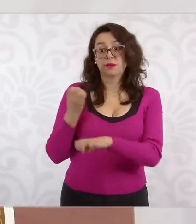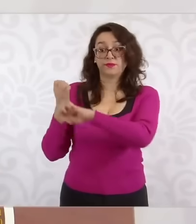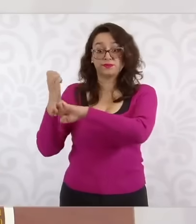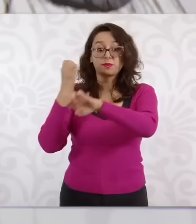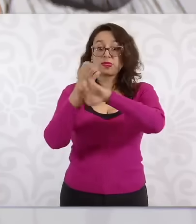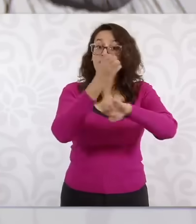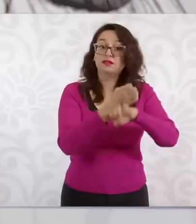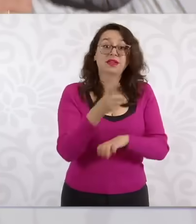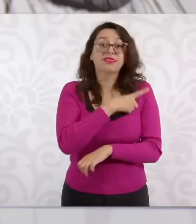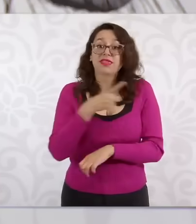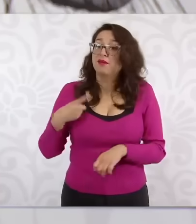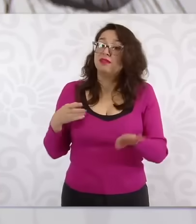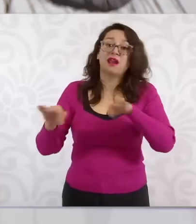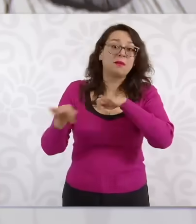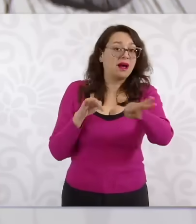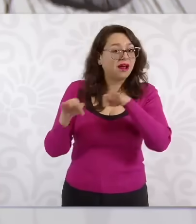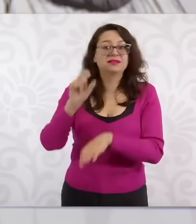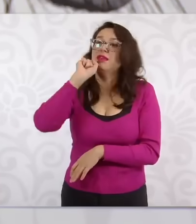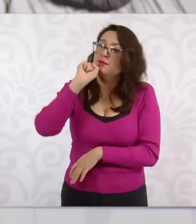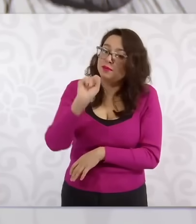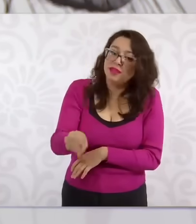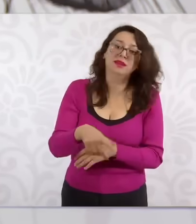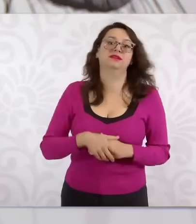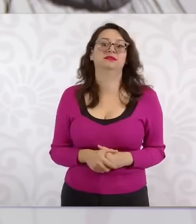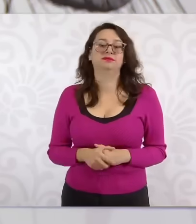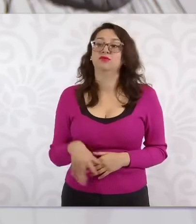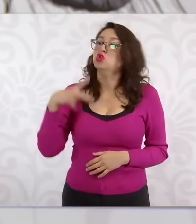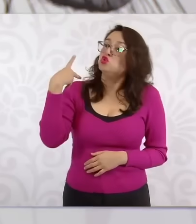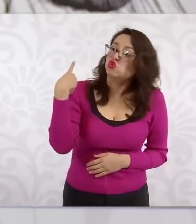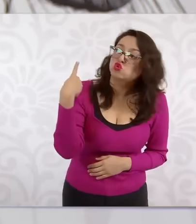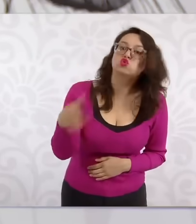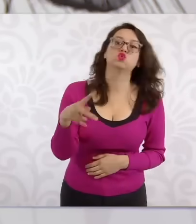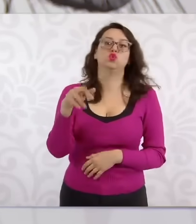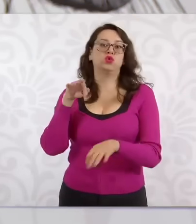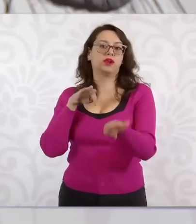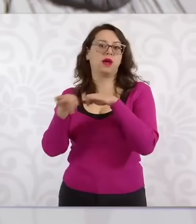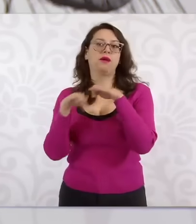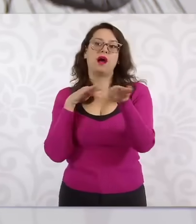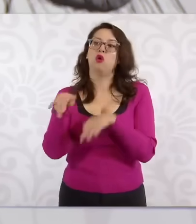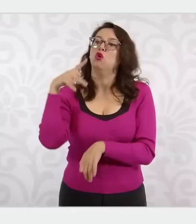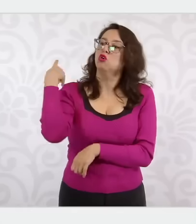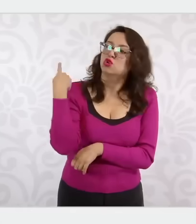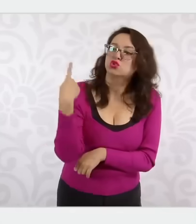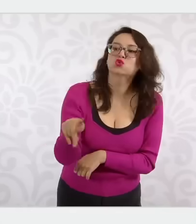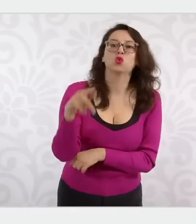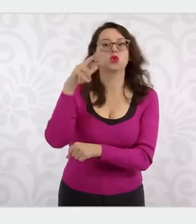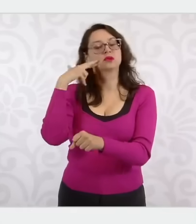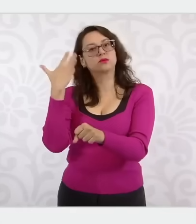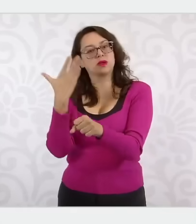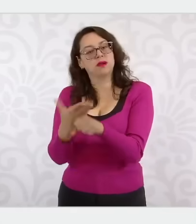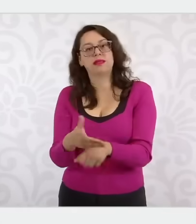tienen que hacer su parte, fortaleciendo sus policías, fortaleciendo sus fiscalías.